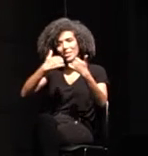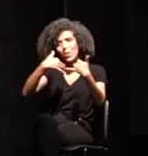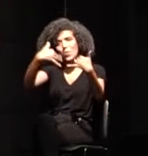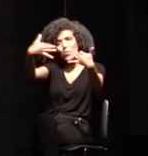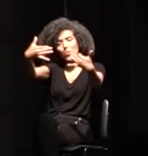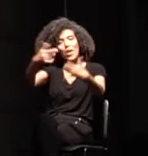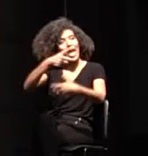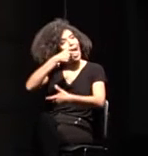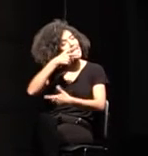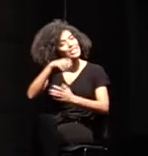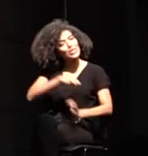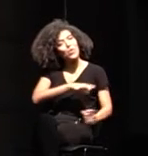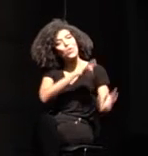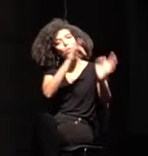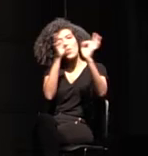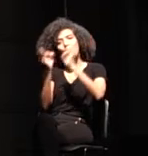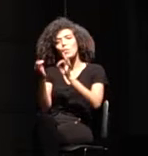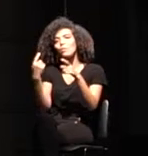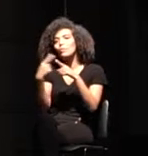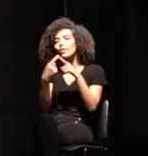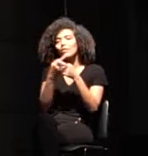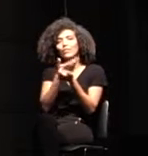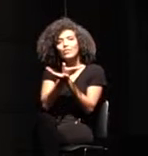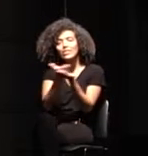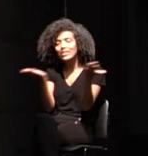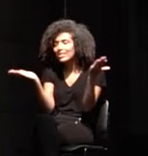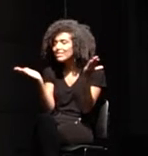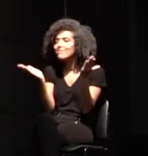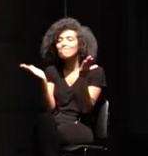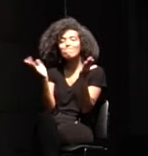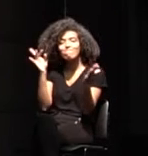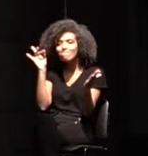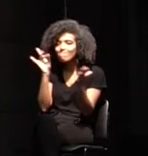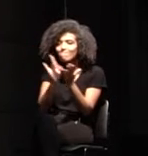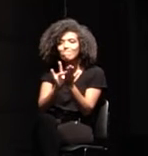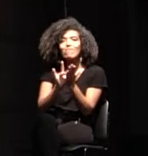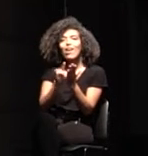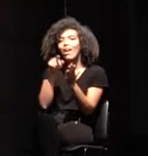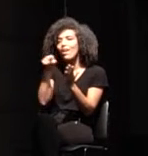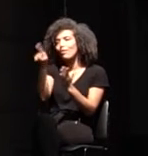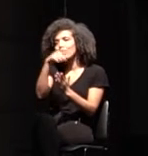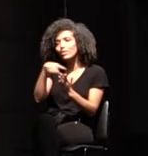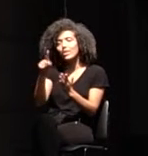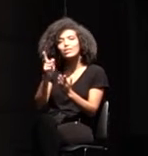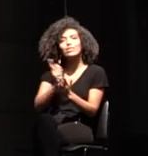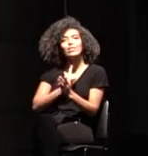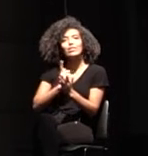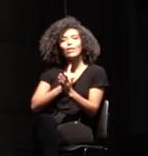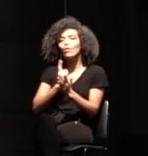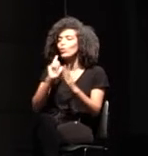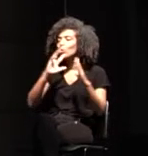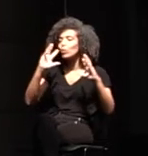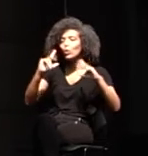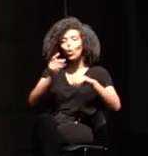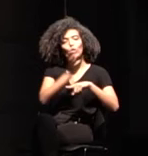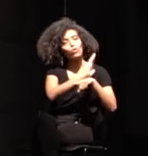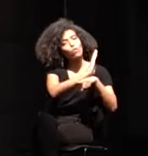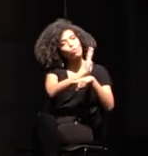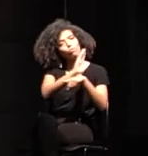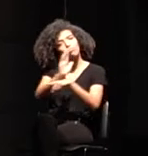porque vocês realmente são o que fazem estes filmes viver e todos os filmes vivem nas salas,